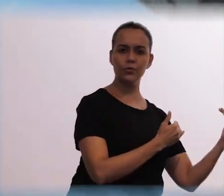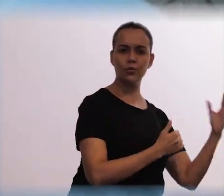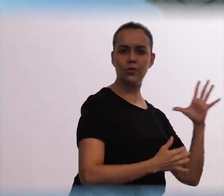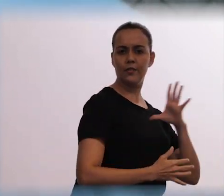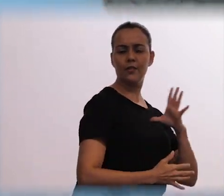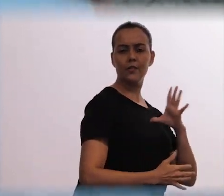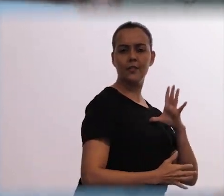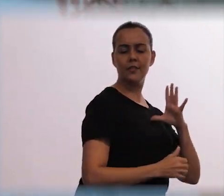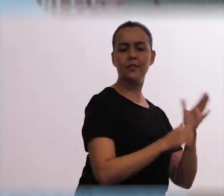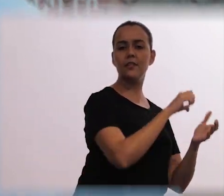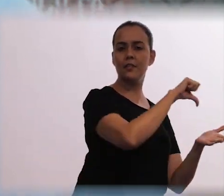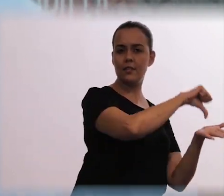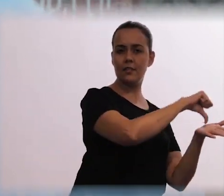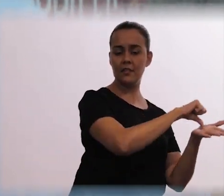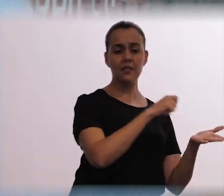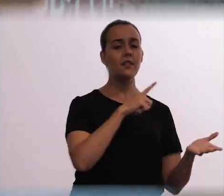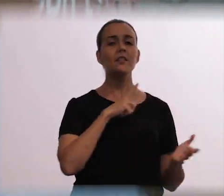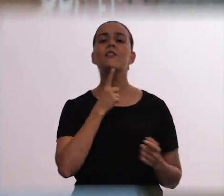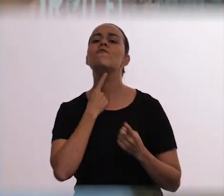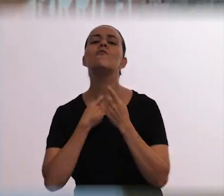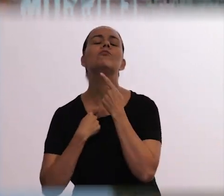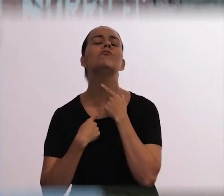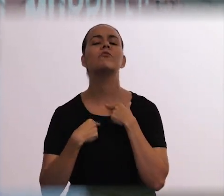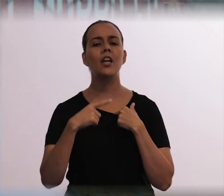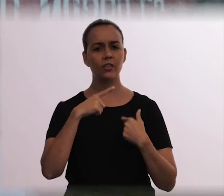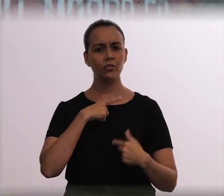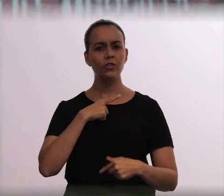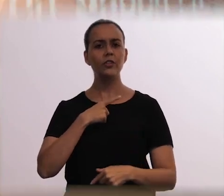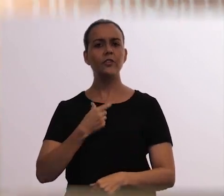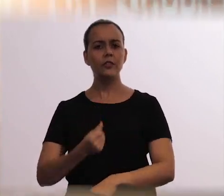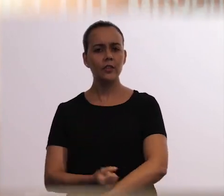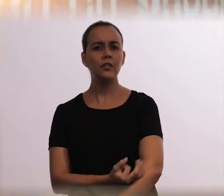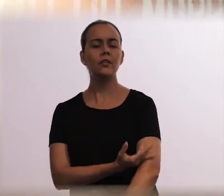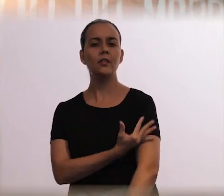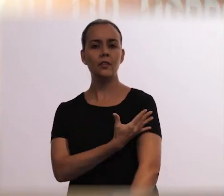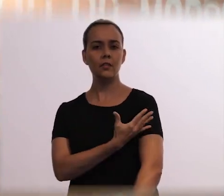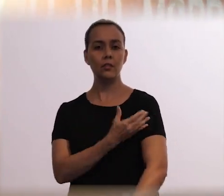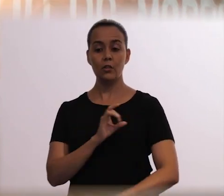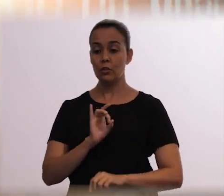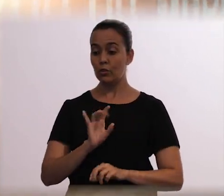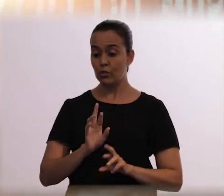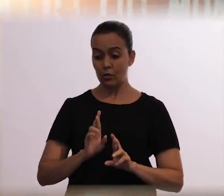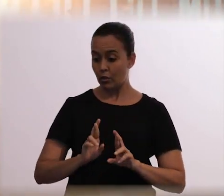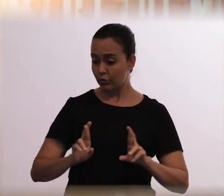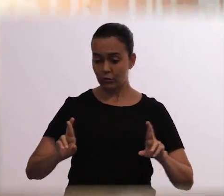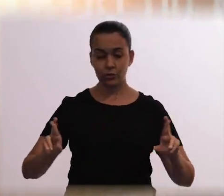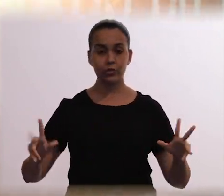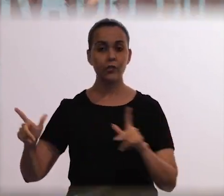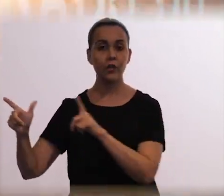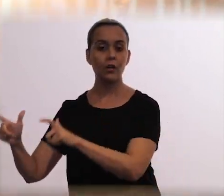nós temos os mesmos desejos, vontades, só temos repertórios, talvez, diferentes, em alguns níveis, mas esse encontro é lindo e nos humaniza.